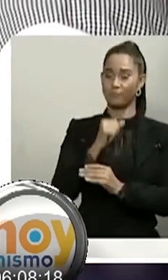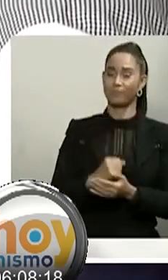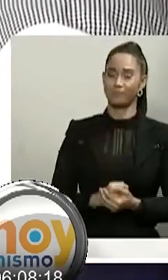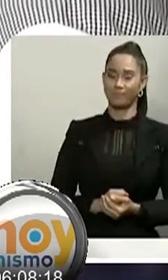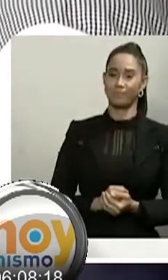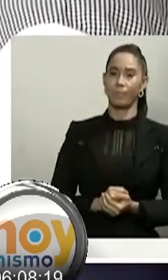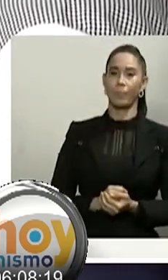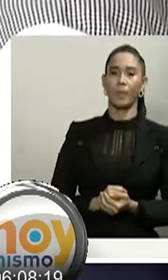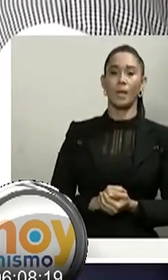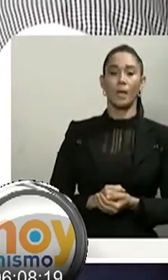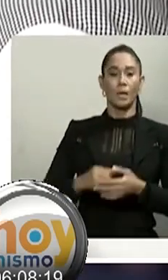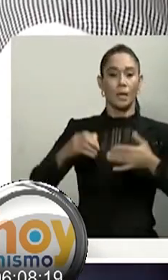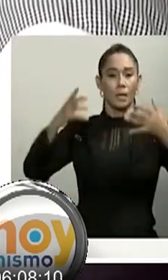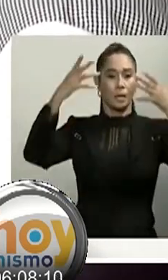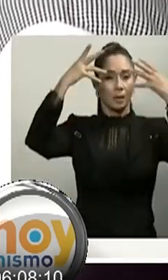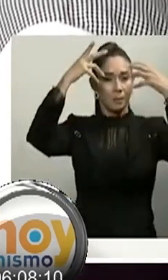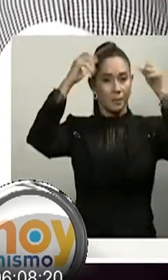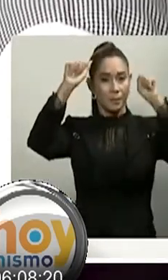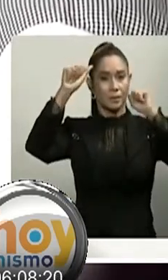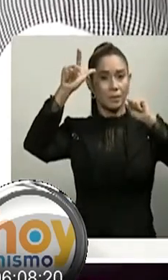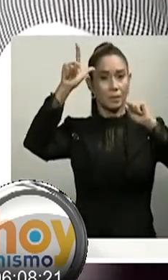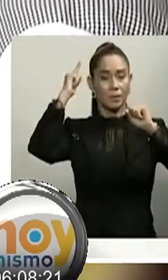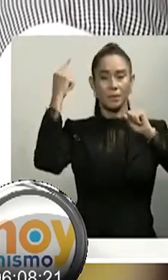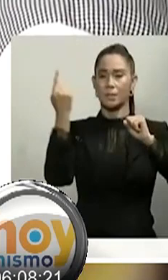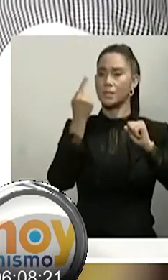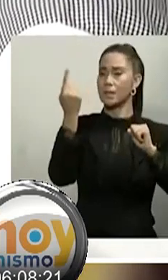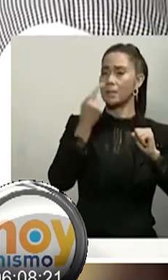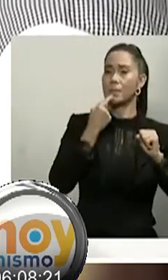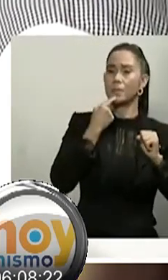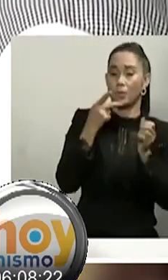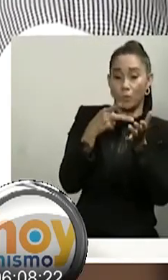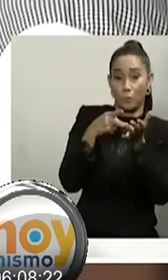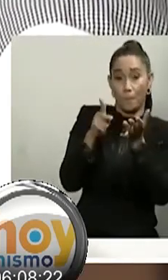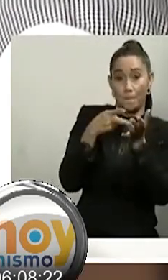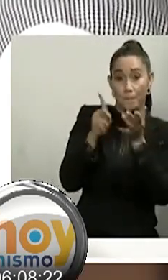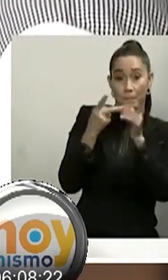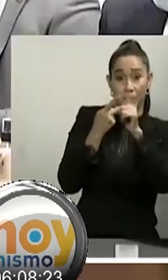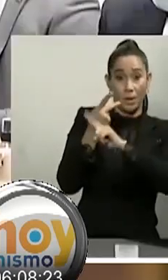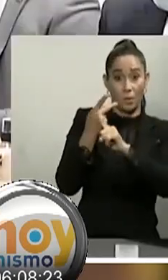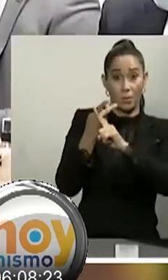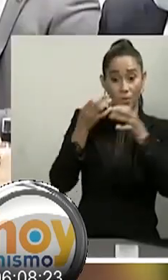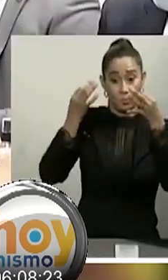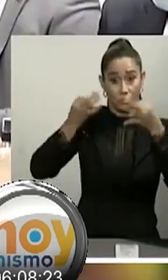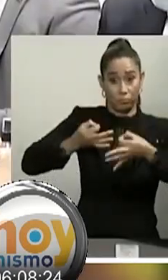partir del 16 será una proporción en la segunda quincena pero a partir del primero de agosto debe